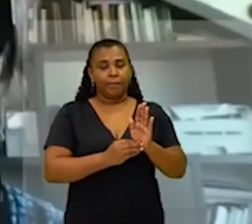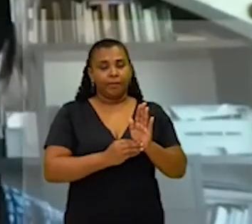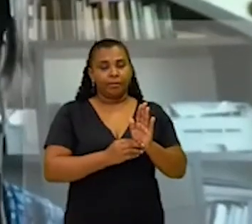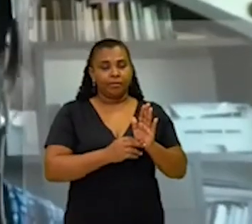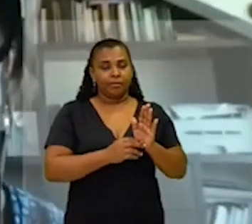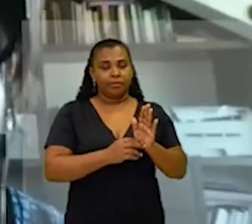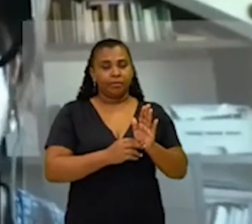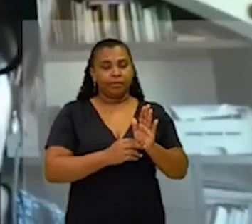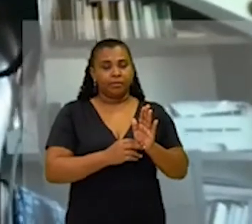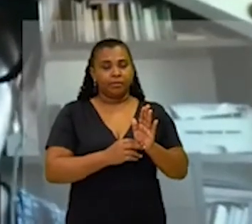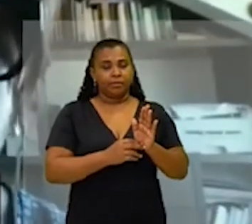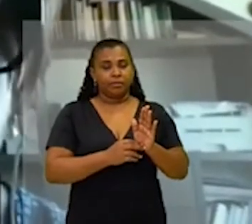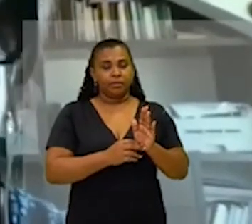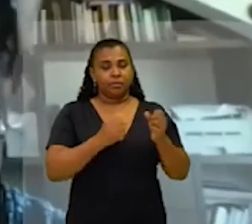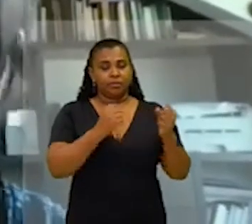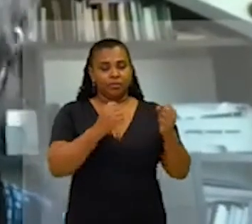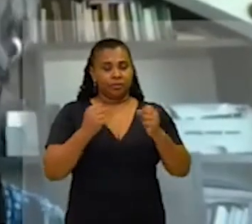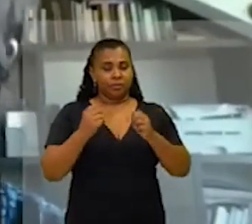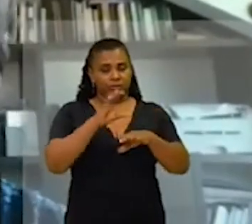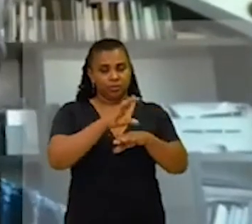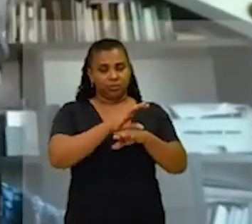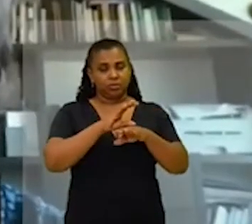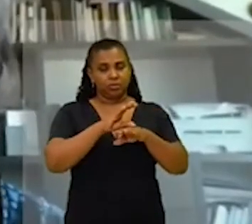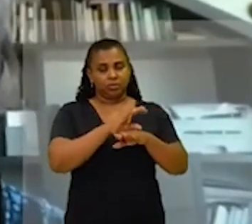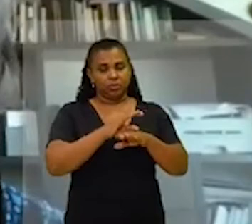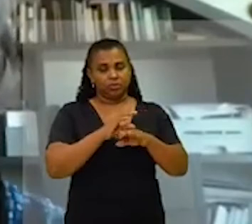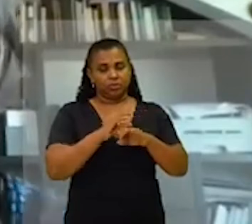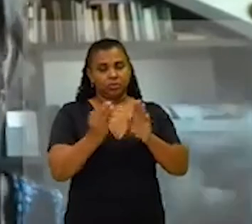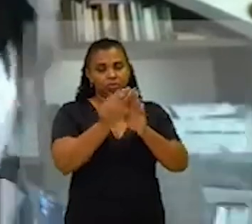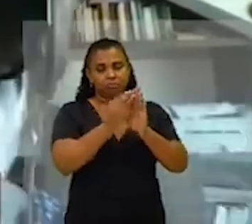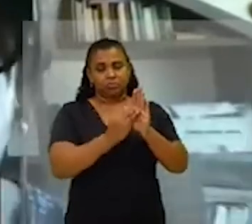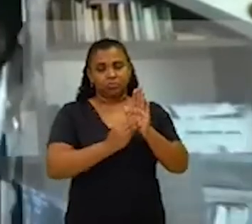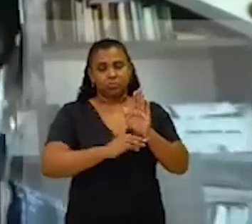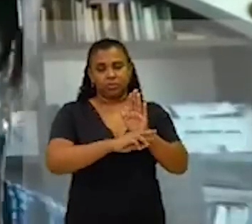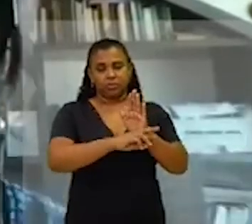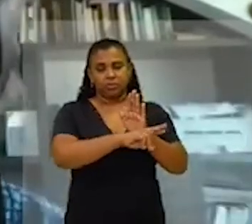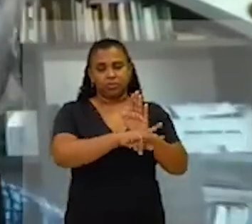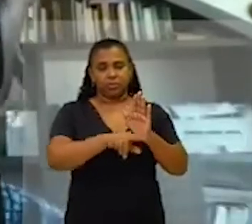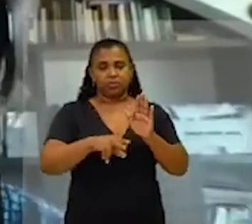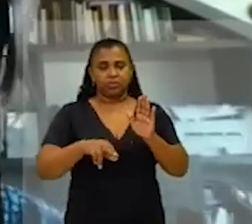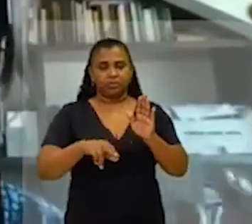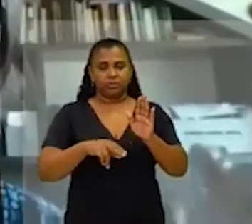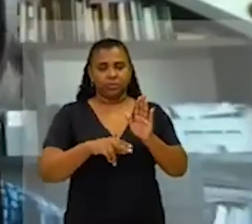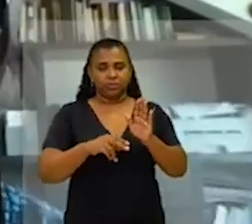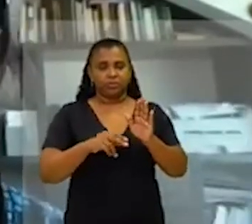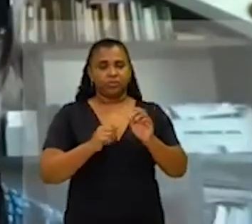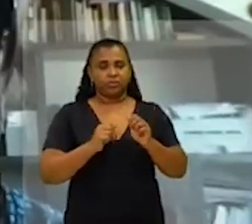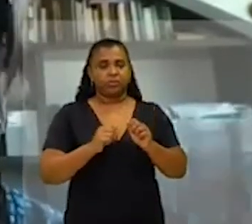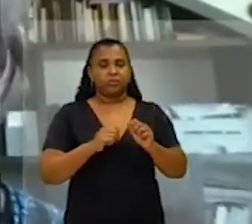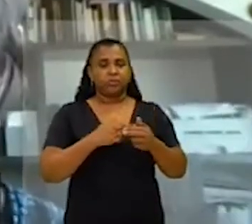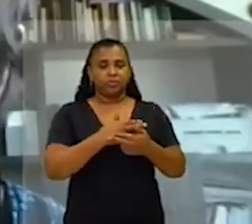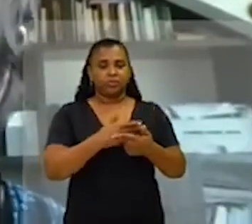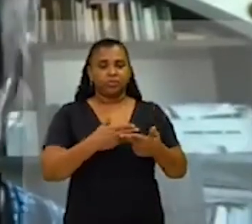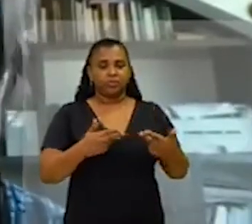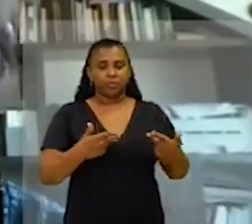várias questões sobre também Como aprimorar as doações de pessoas físicas estabelecer valores